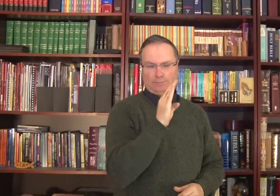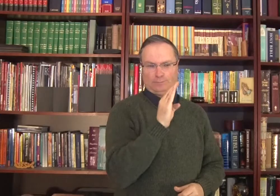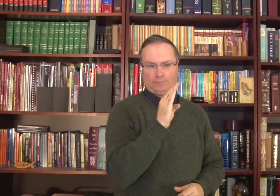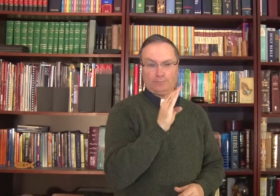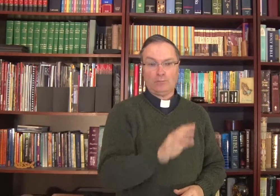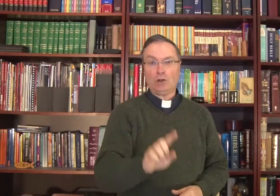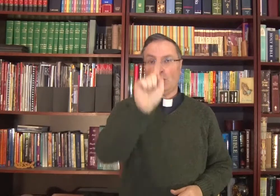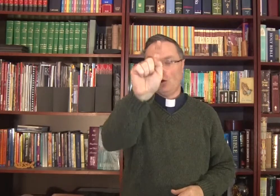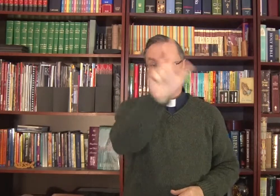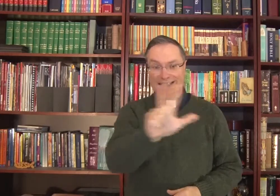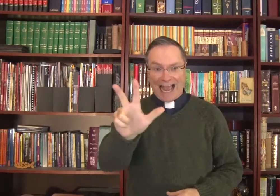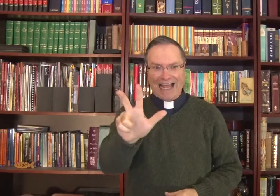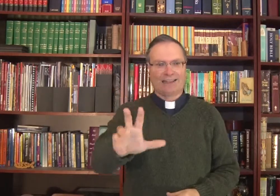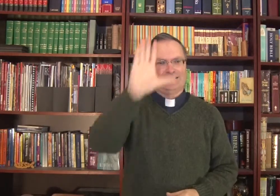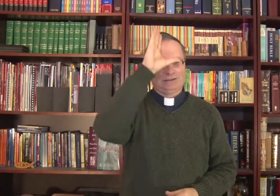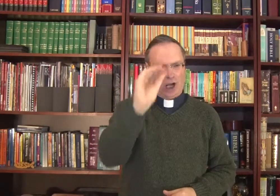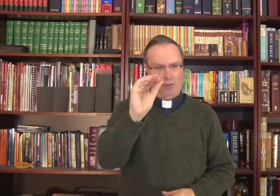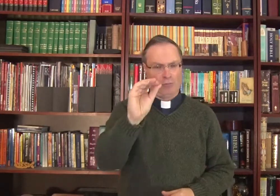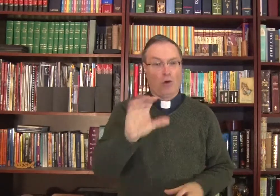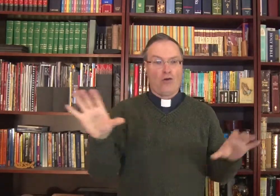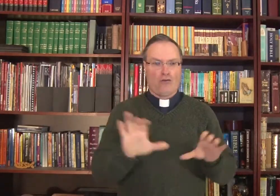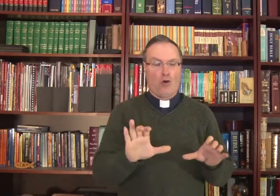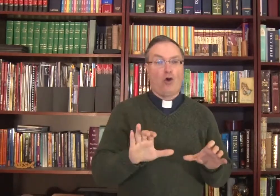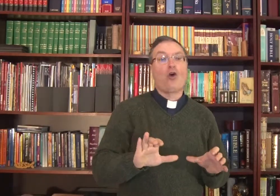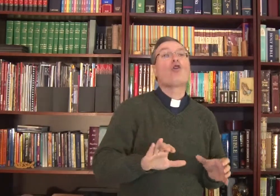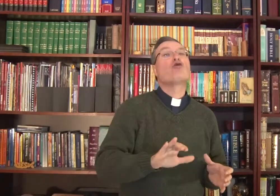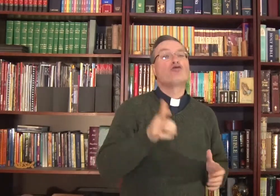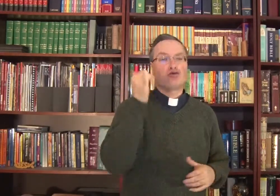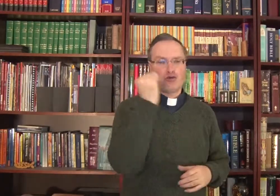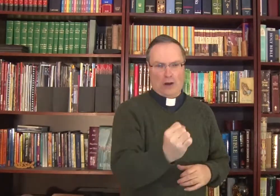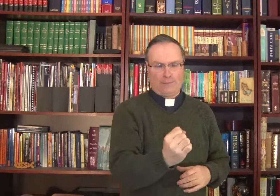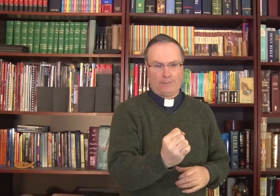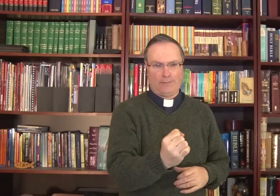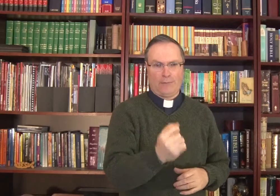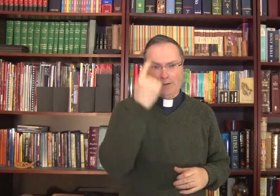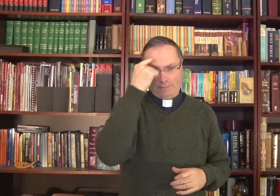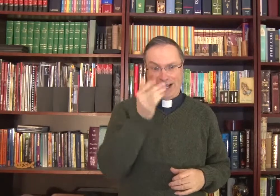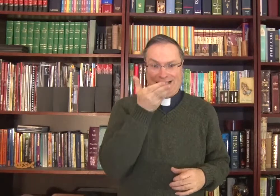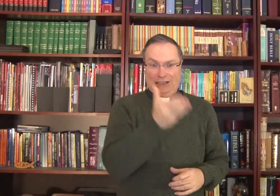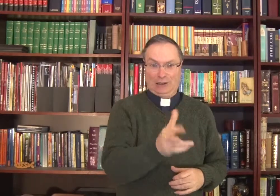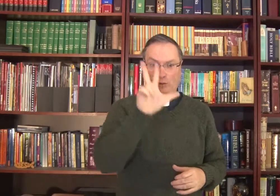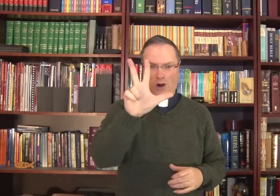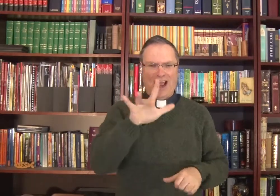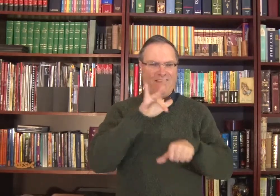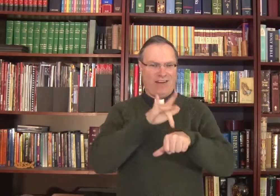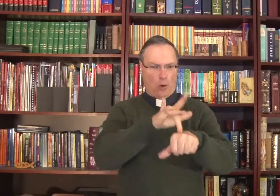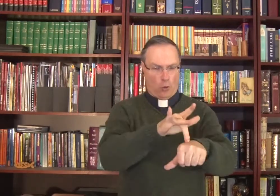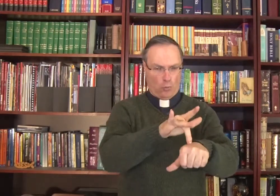Le tiers des hommes fut tué par ces trois fléaux: